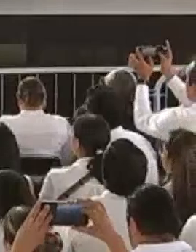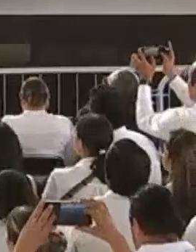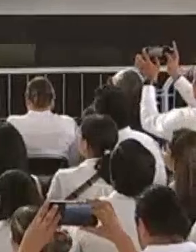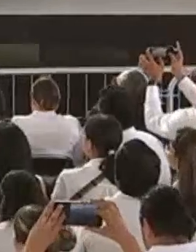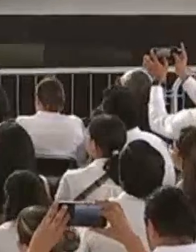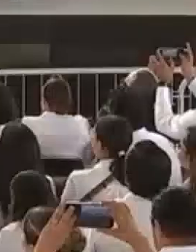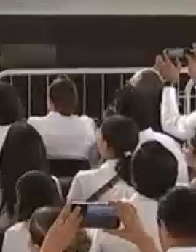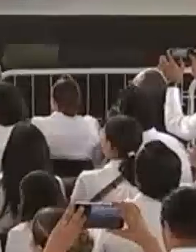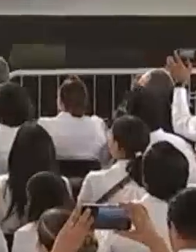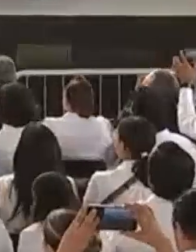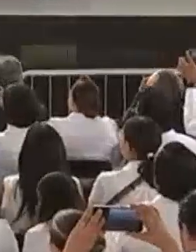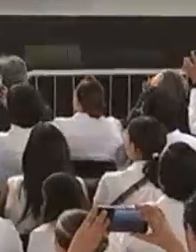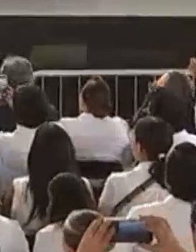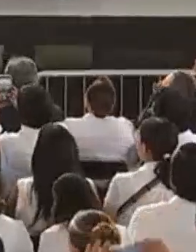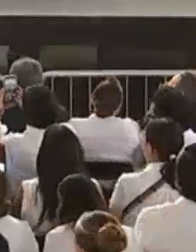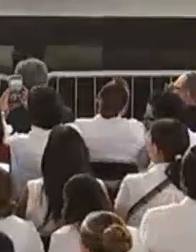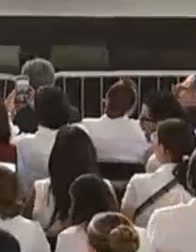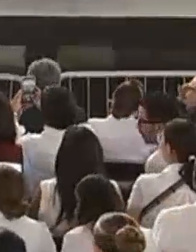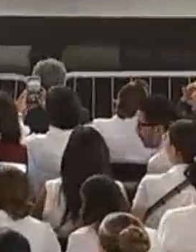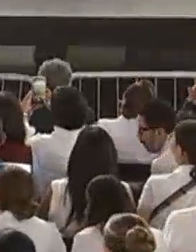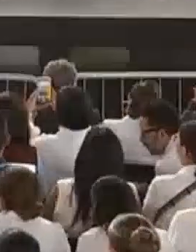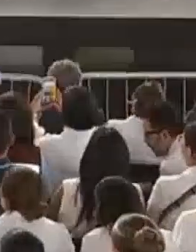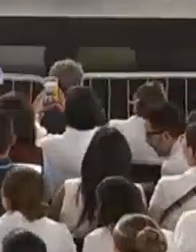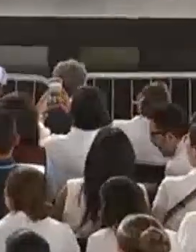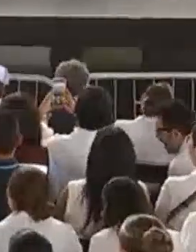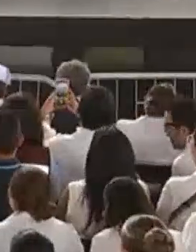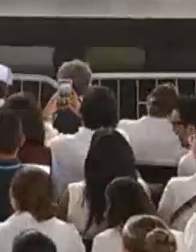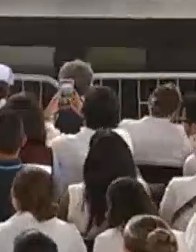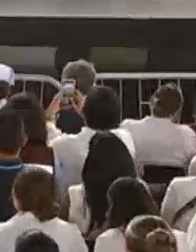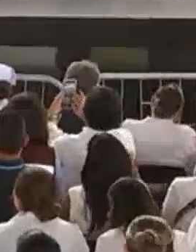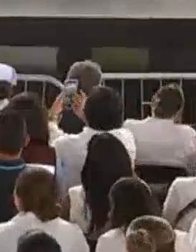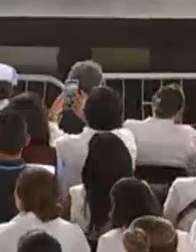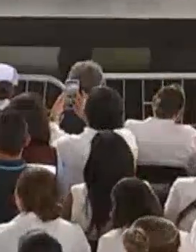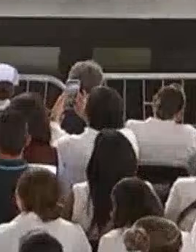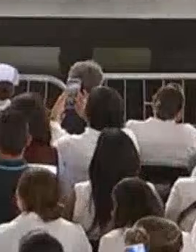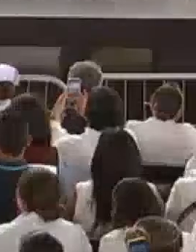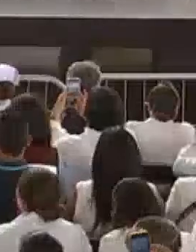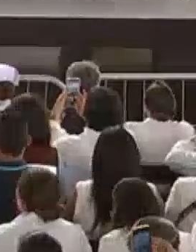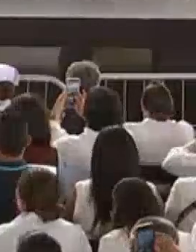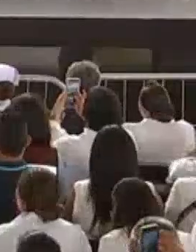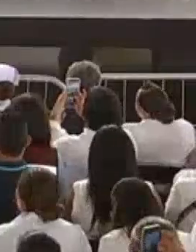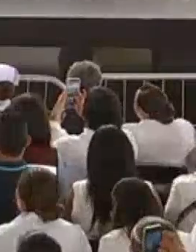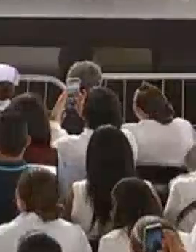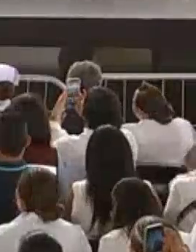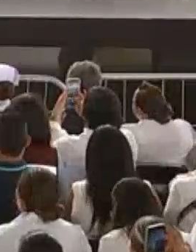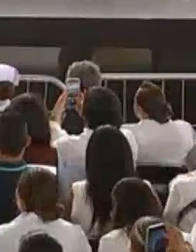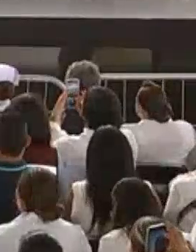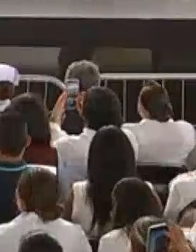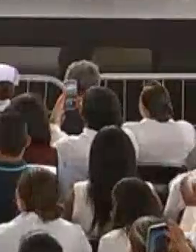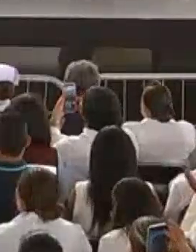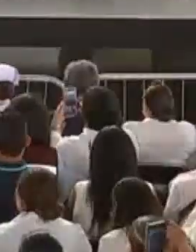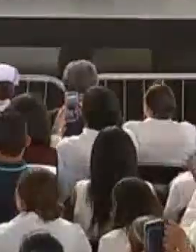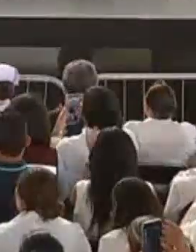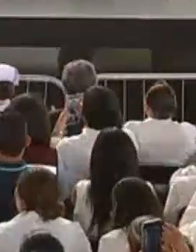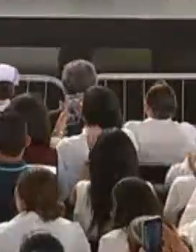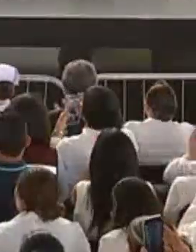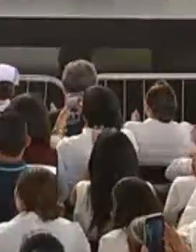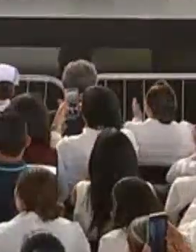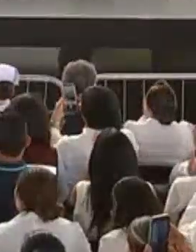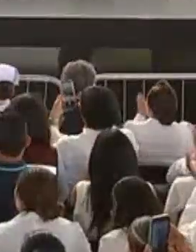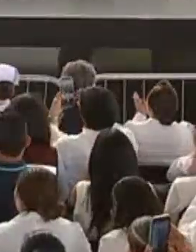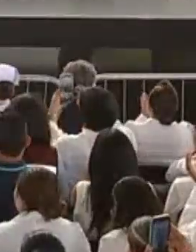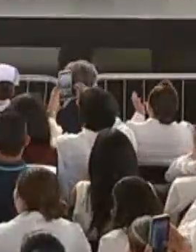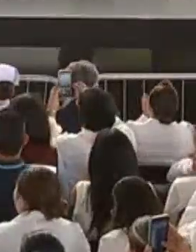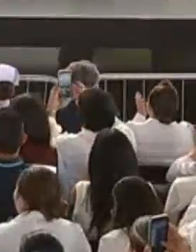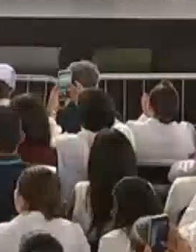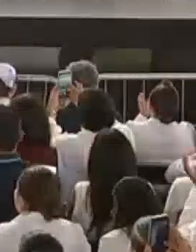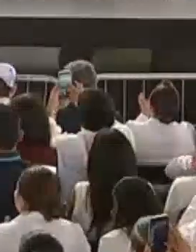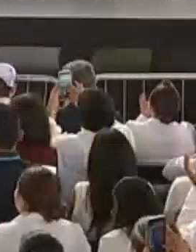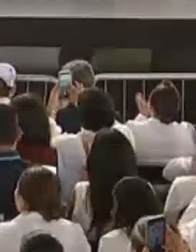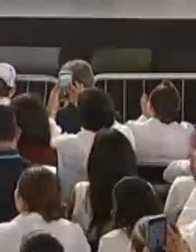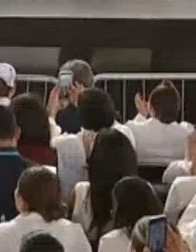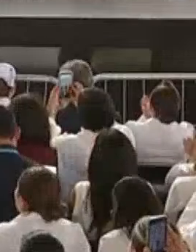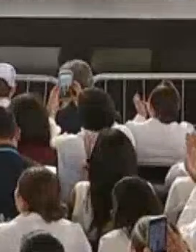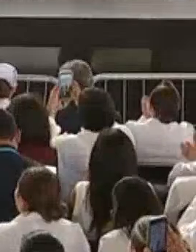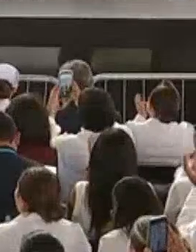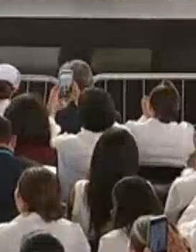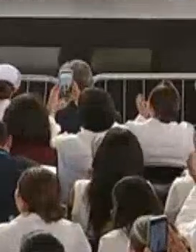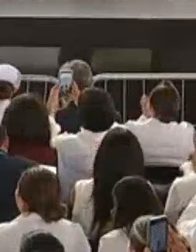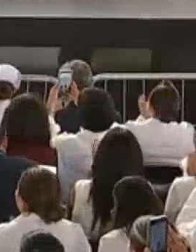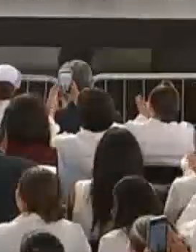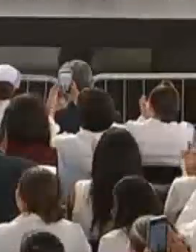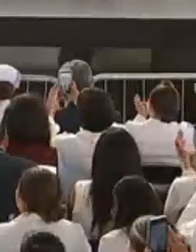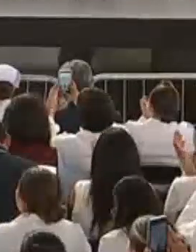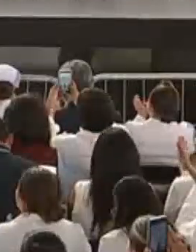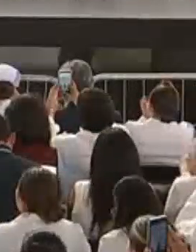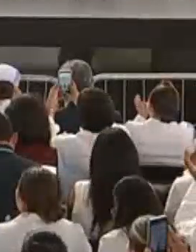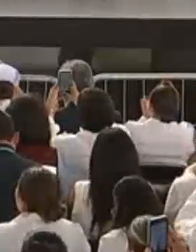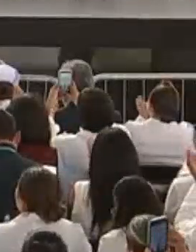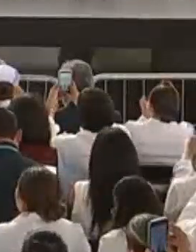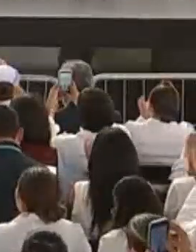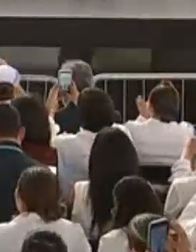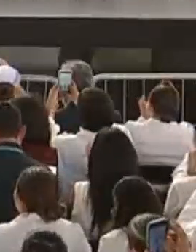gobernador constitucional del estado de Jalisco, Jesús Pablo Lemus Navarro.